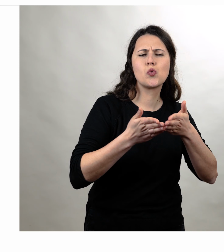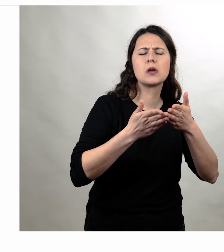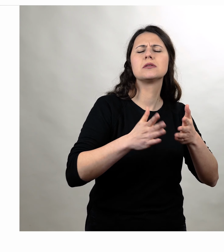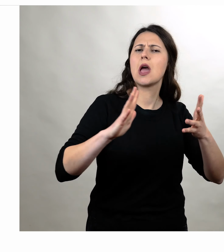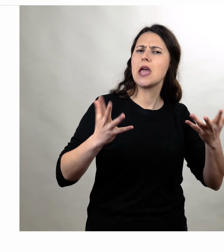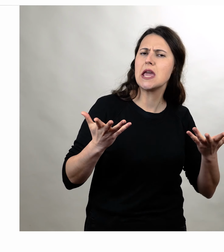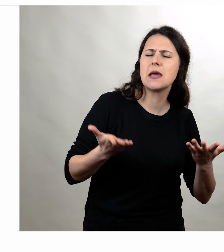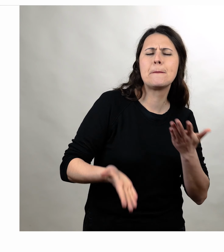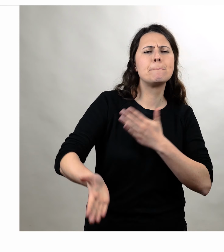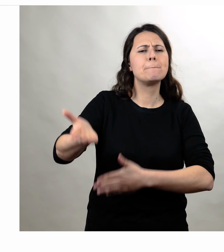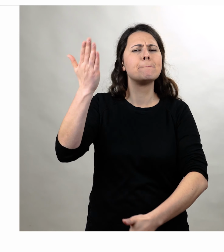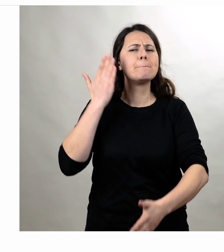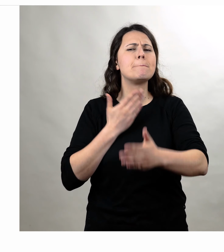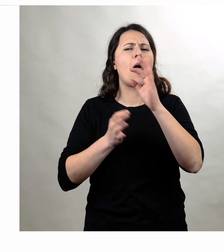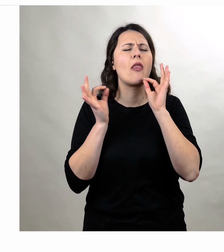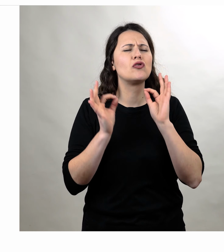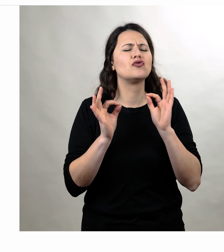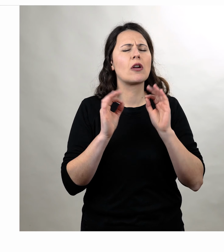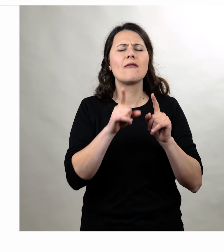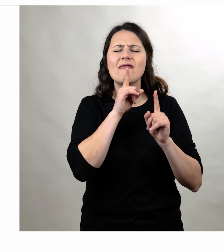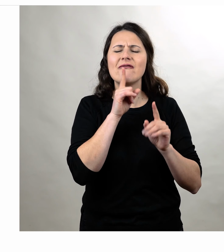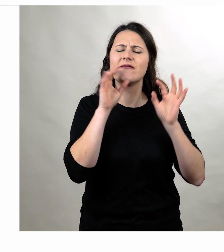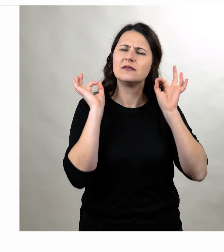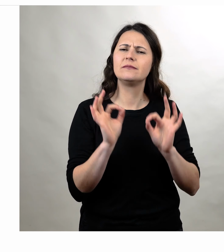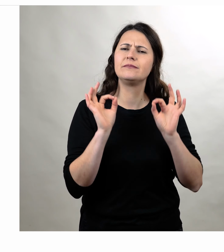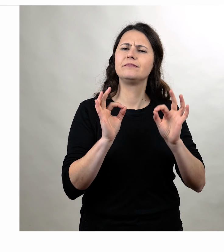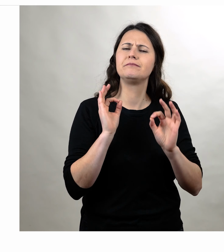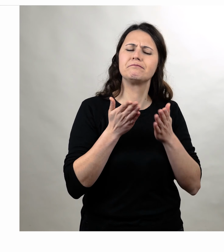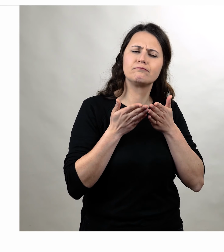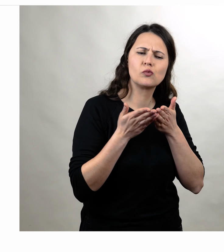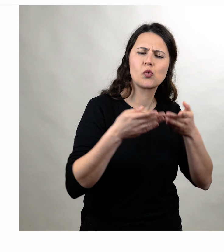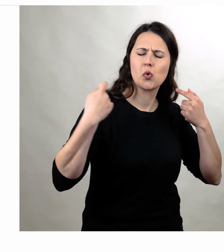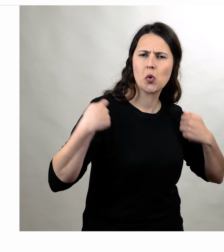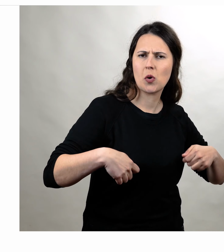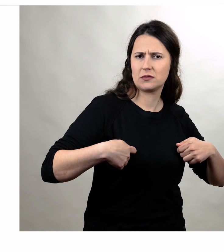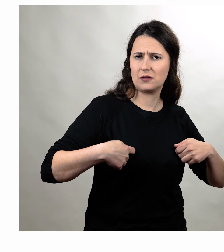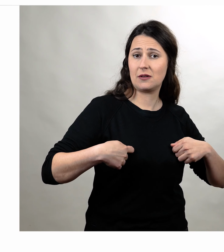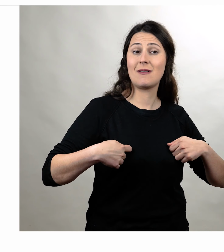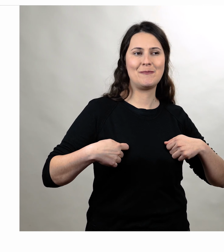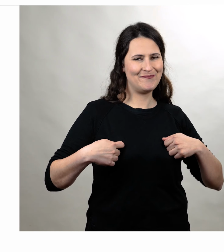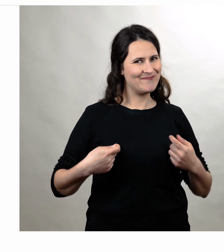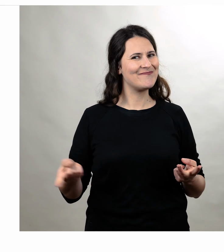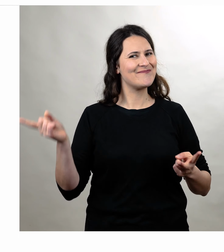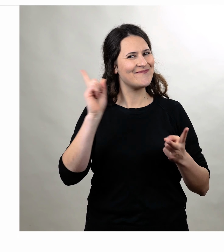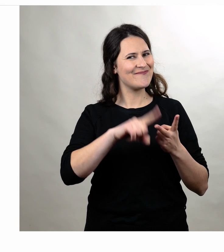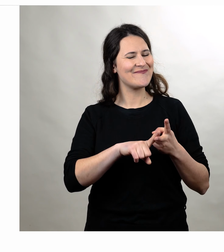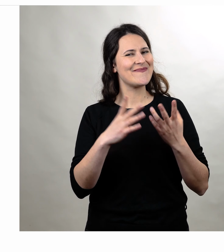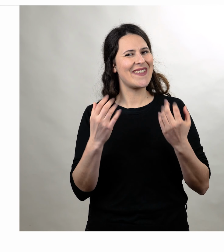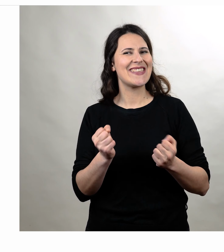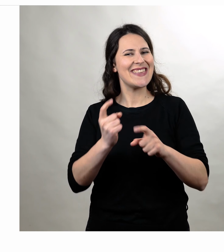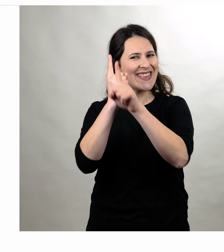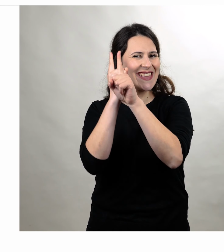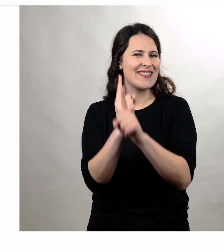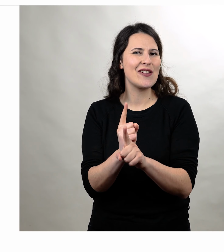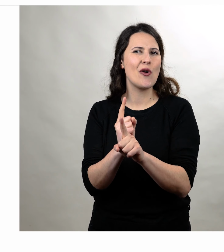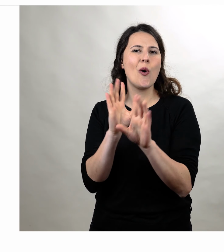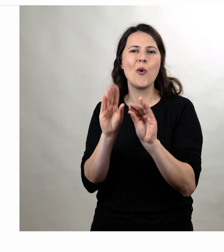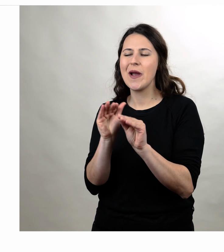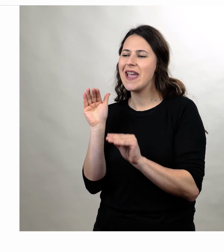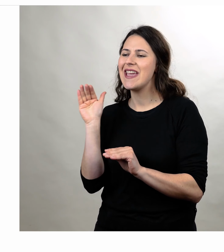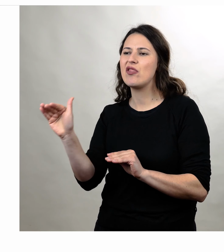Η εταιρεία παρέχει και την υπηρεσία ειδοποίησης πτώσης τιμής κρουαζιέρας